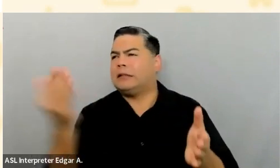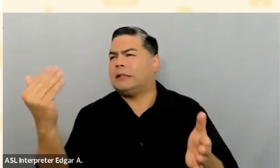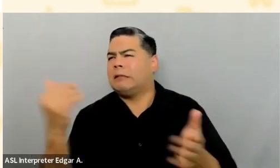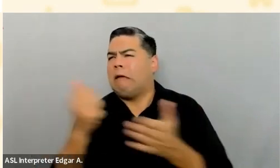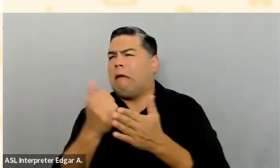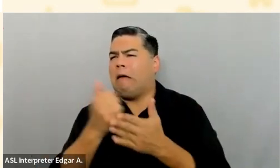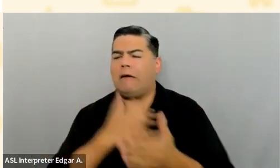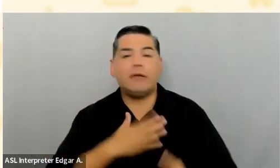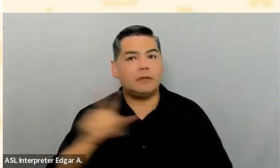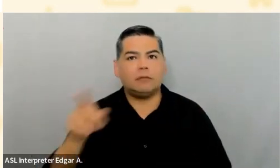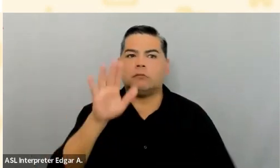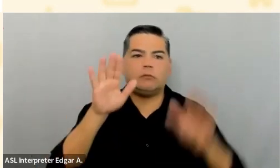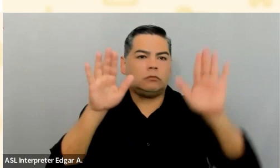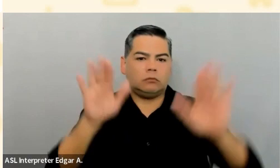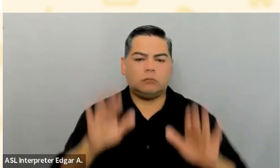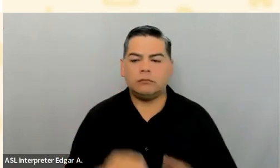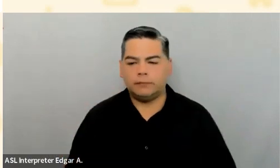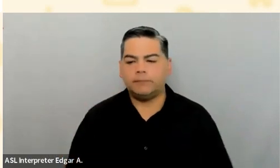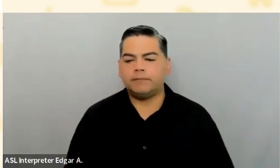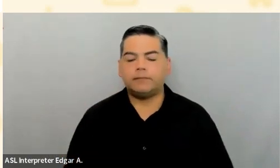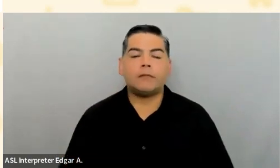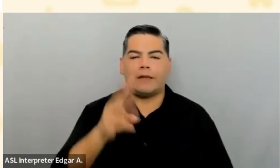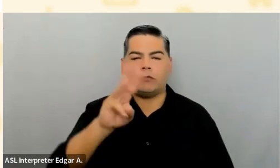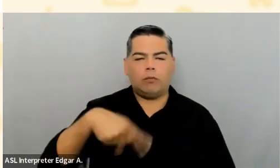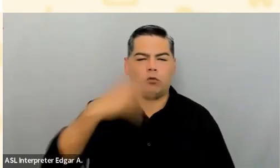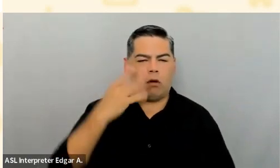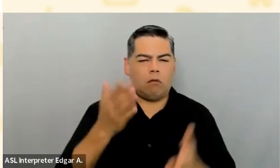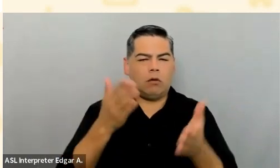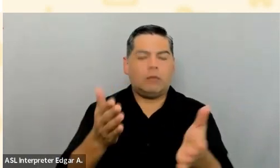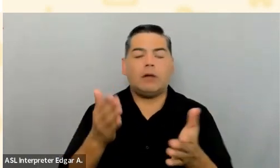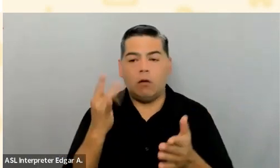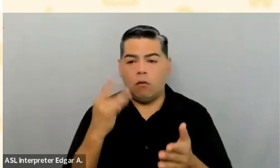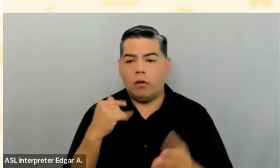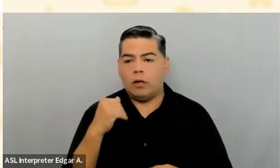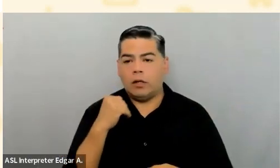Por eso recomiendo WordPress. No sólo porque querían que hablara,